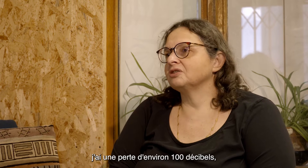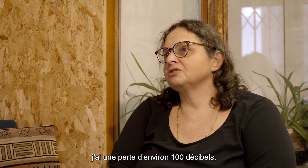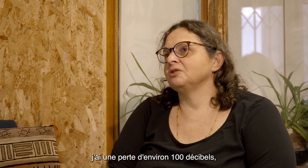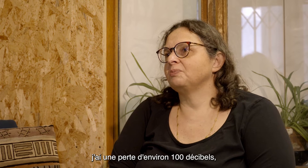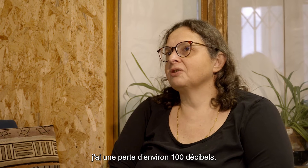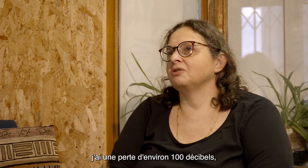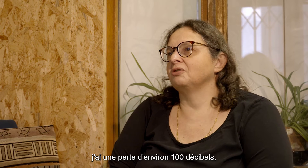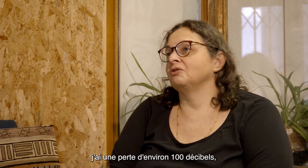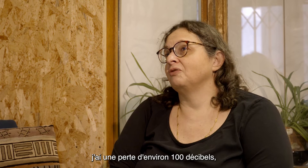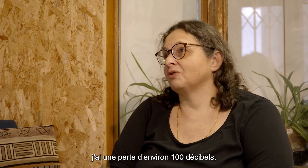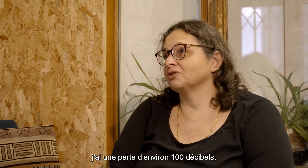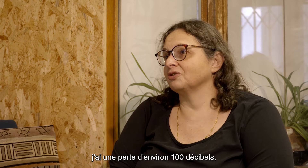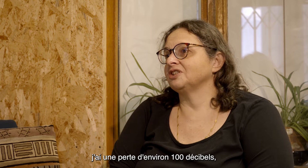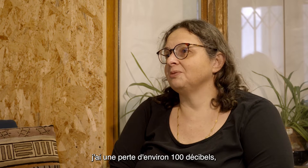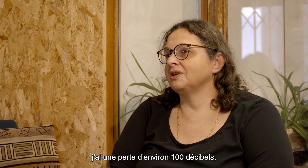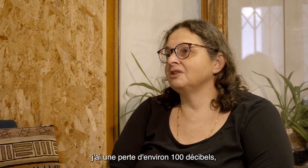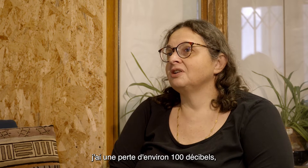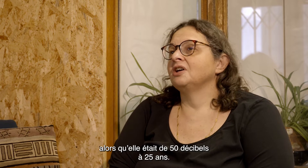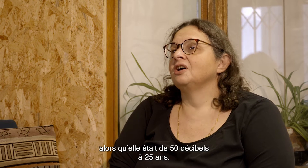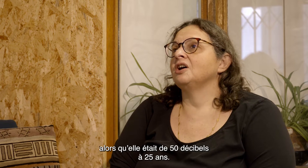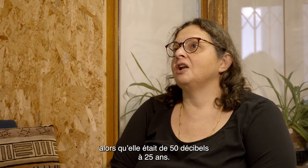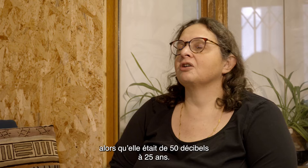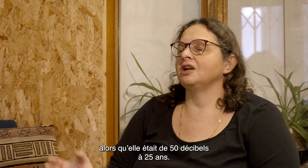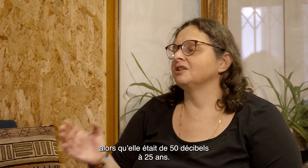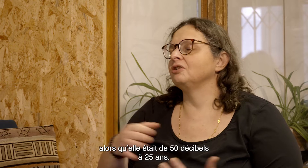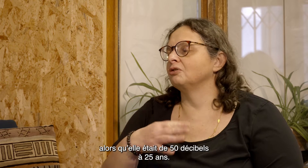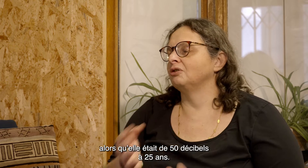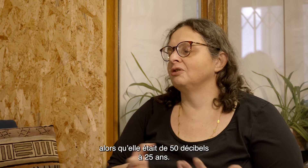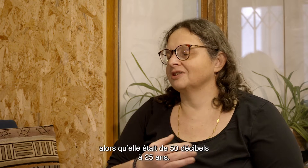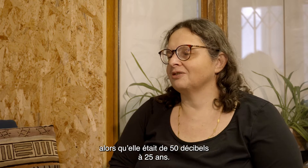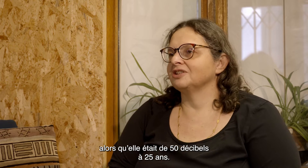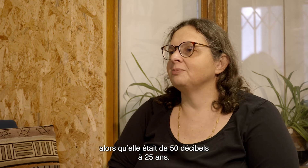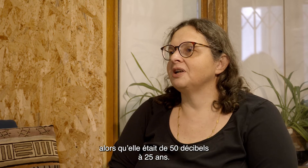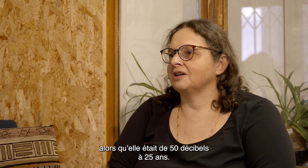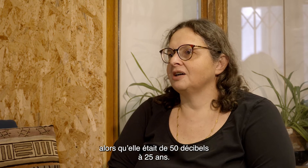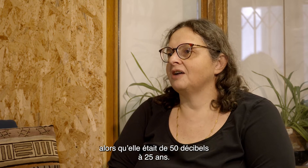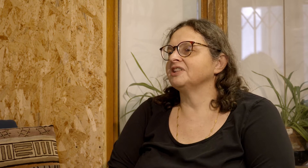j'ai une perte d'environ 100 décibels, alors qu’elle était de 50 décibels à 25 ans.